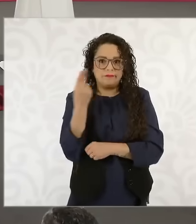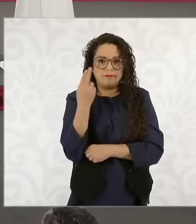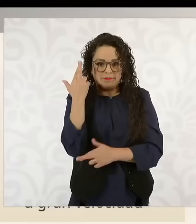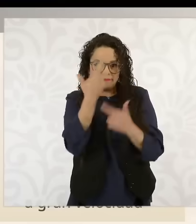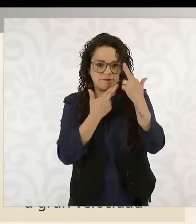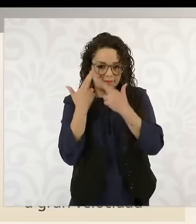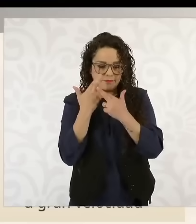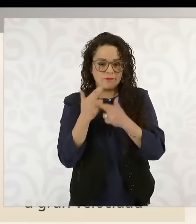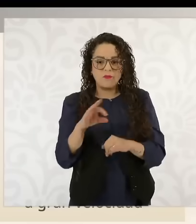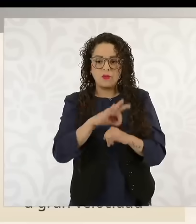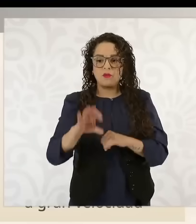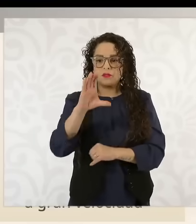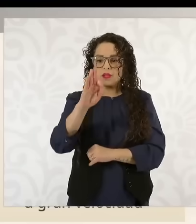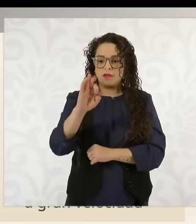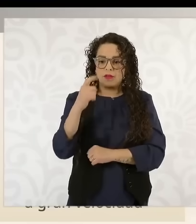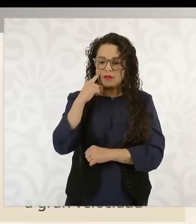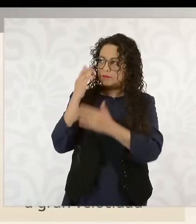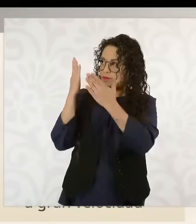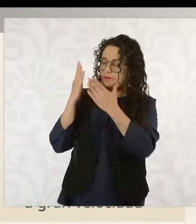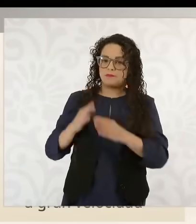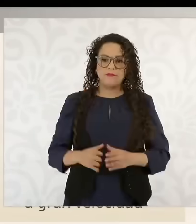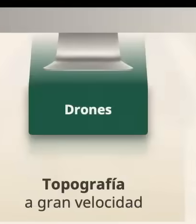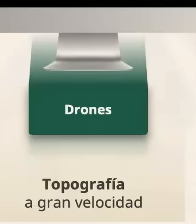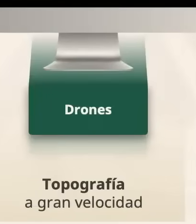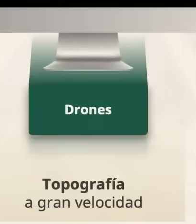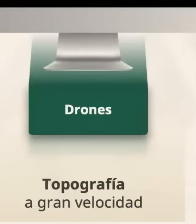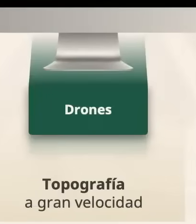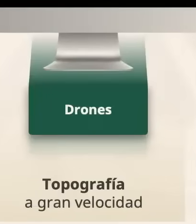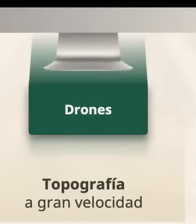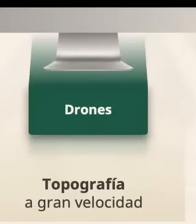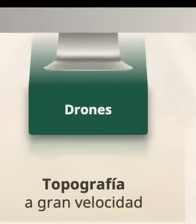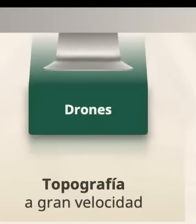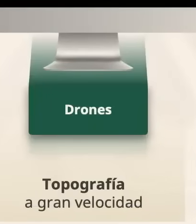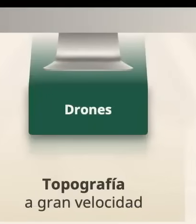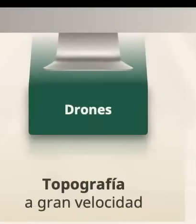también nuestro personal técnico especializado ha desarrollado fundamentalmente estos tres sistemas.